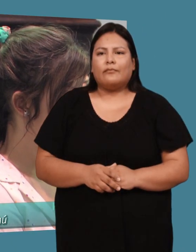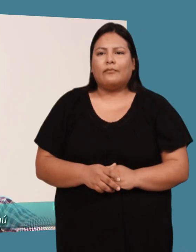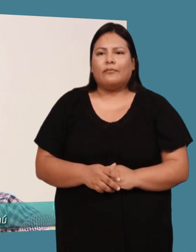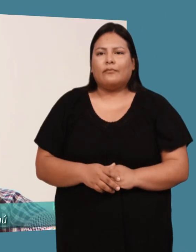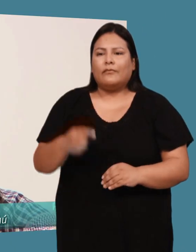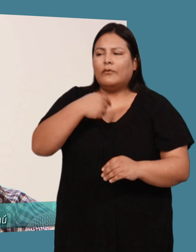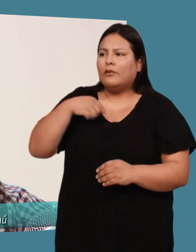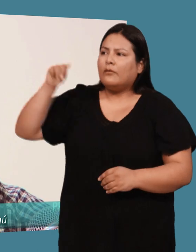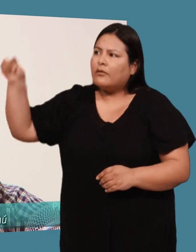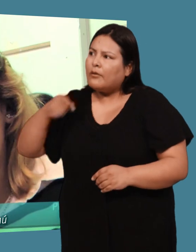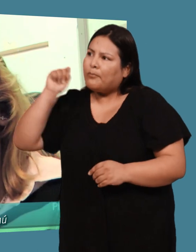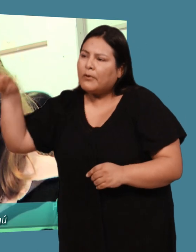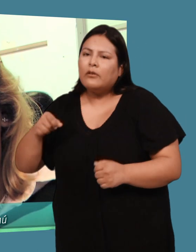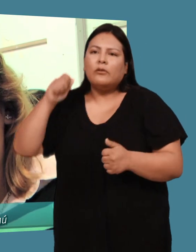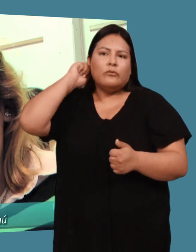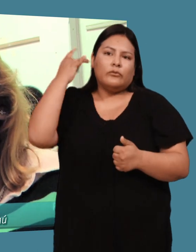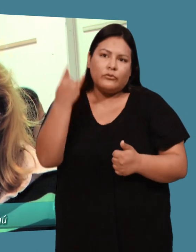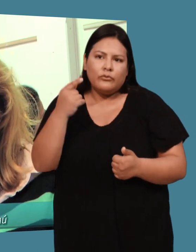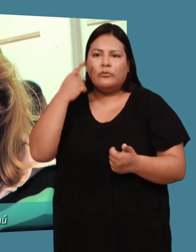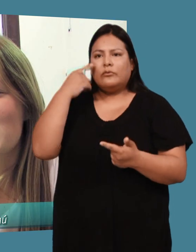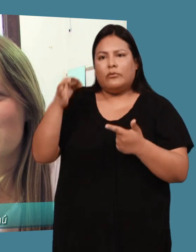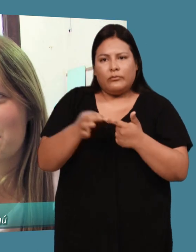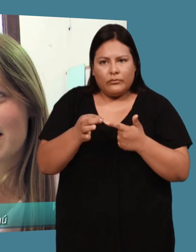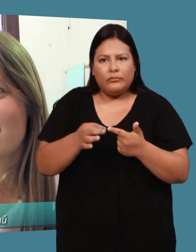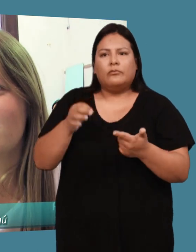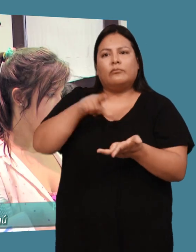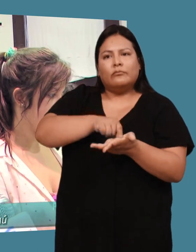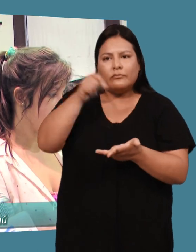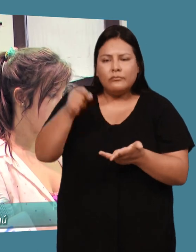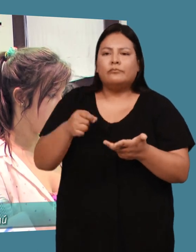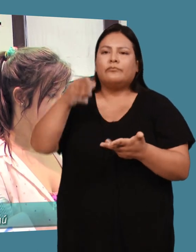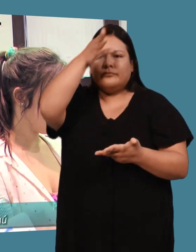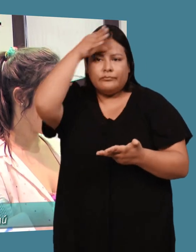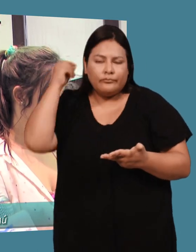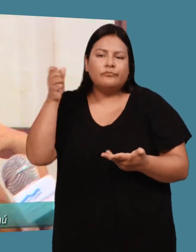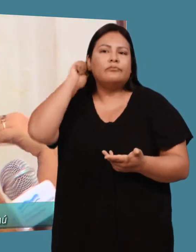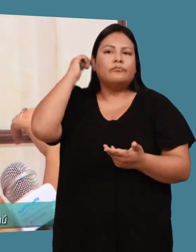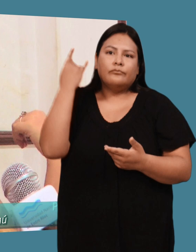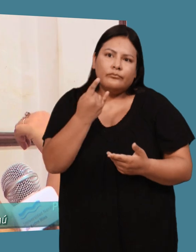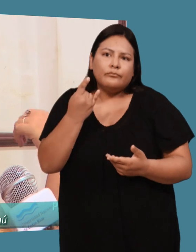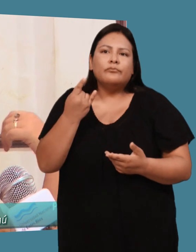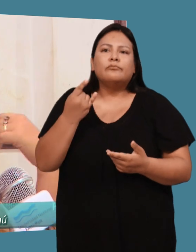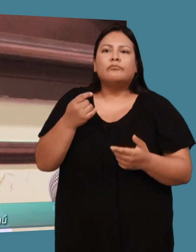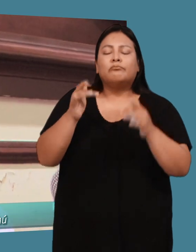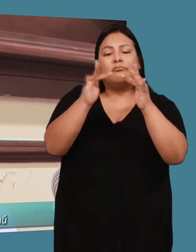Soy de Gualeguaychú. Soy de Ibicuy. Soy de Maciá. Soy de Concepción del Uruguay. Soy de Gualeguaychú.